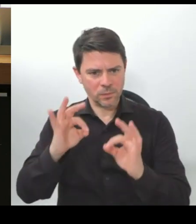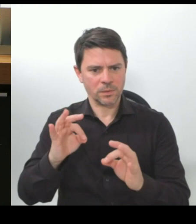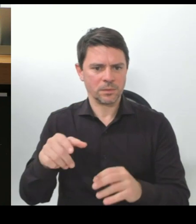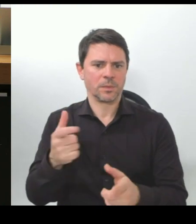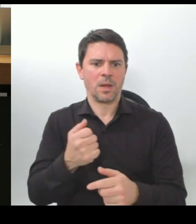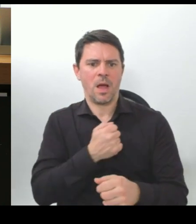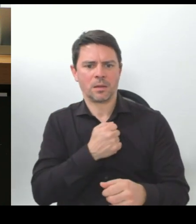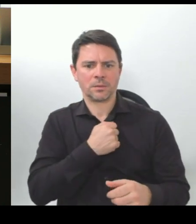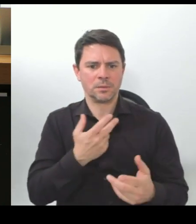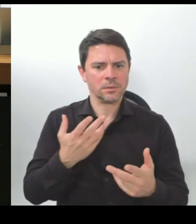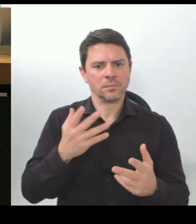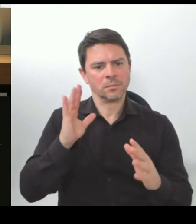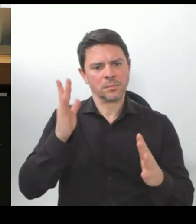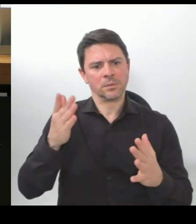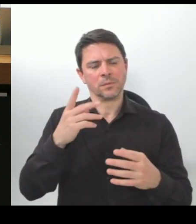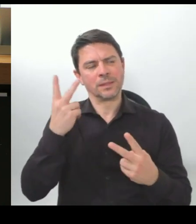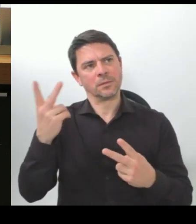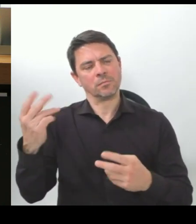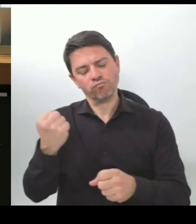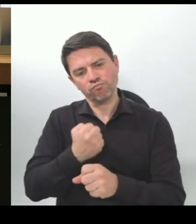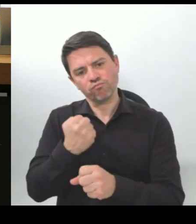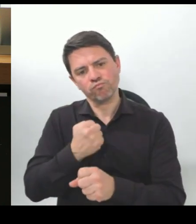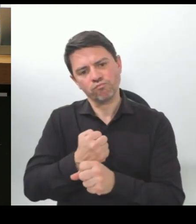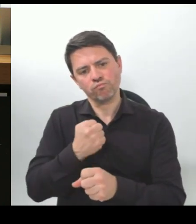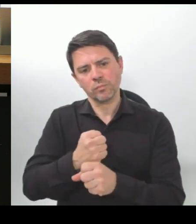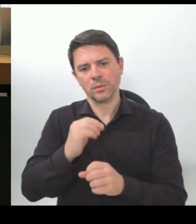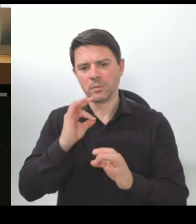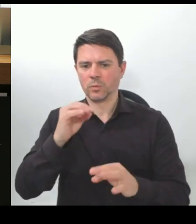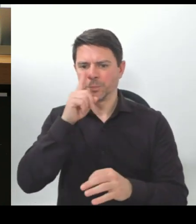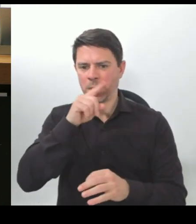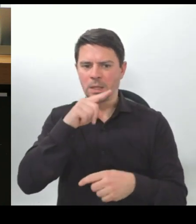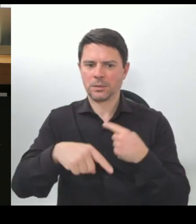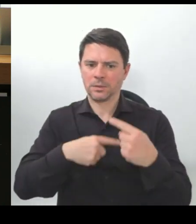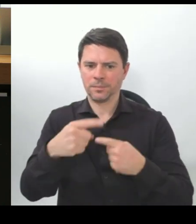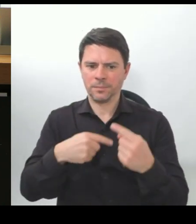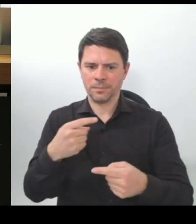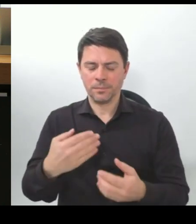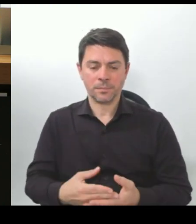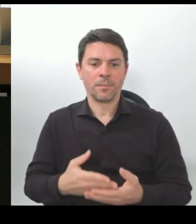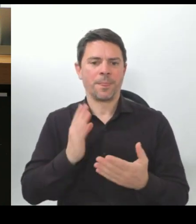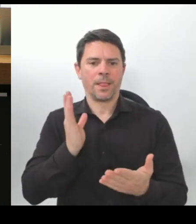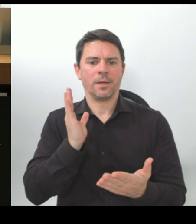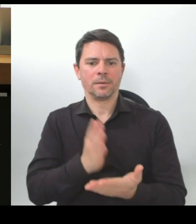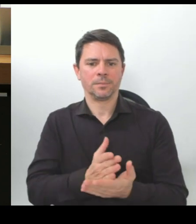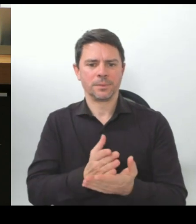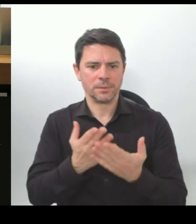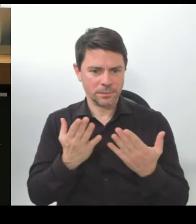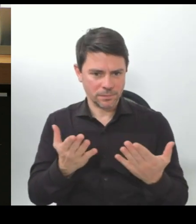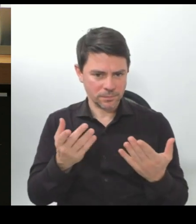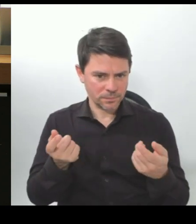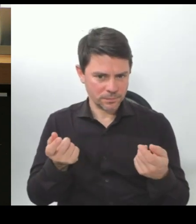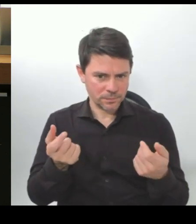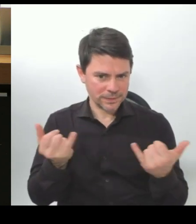Und das ist am Ende ein Schlüssel, wie wir am Ende dazu über kommen können, dass wir dafür Sorge tragen, dass wir junge Leute auch wieder dazu motivieren, in